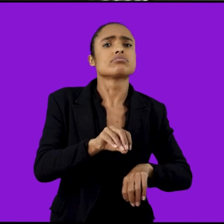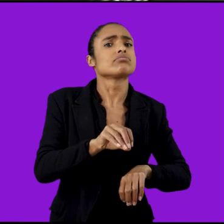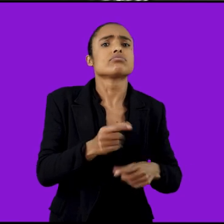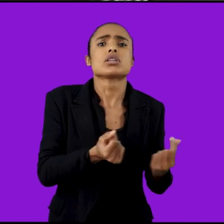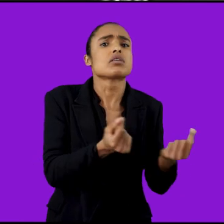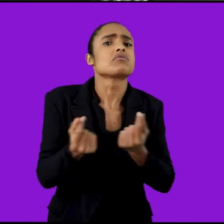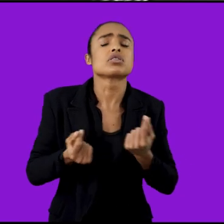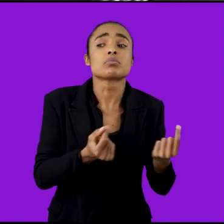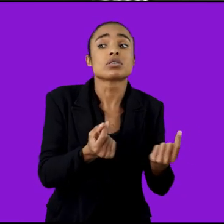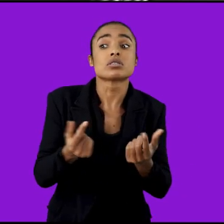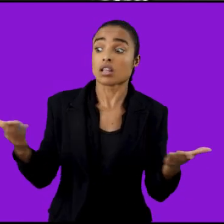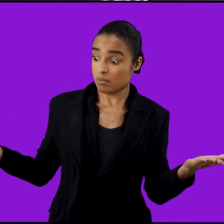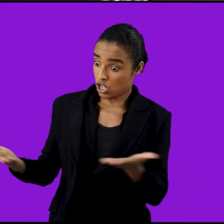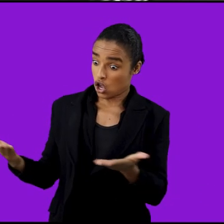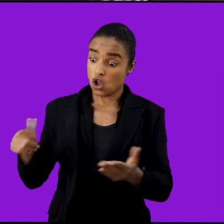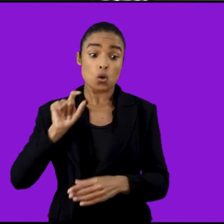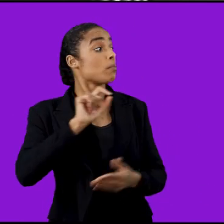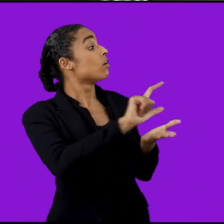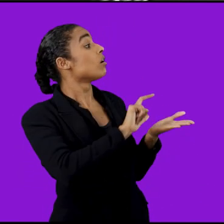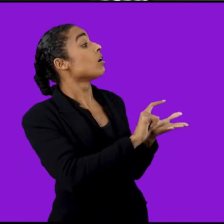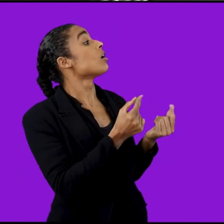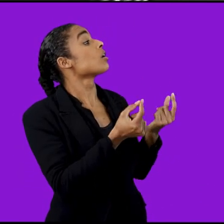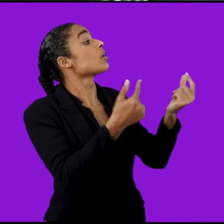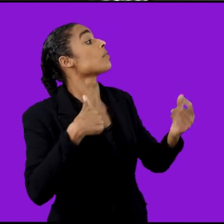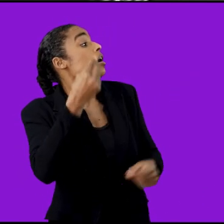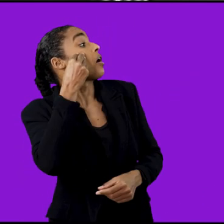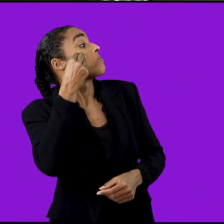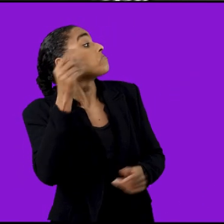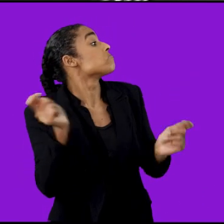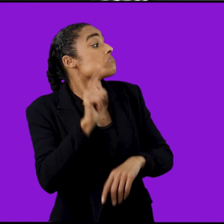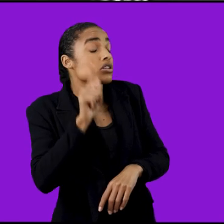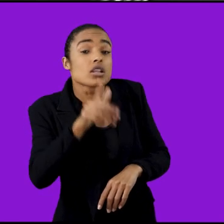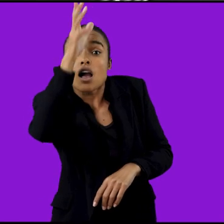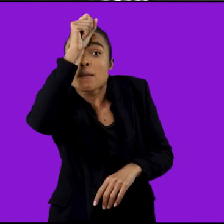o faz-me rir aqui para poder testar aquilo que eu aprendi, entendeu? Então a gente tem